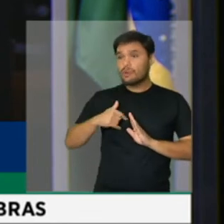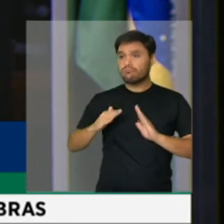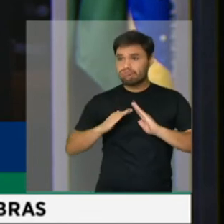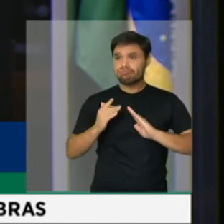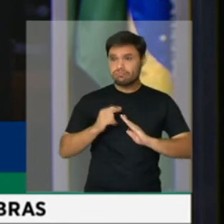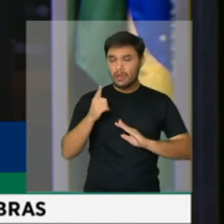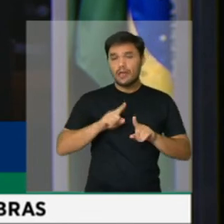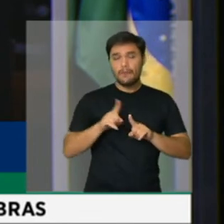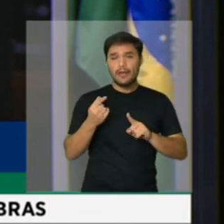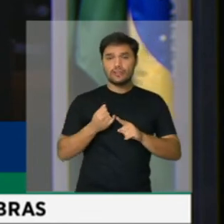PRIMEIRO DO ARTIGO 4 ° DA MEDIDA PROVISÓRIA. AINDA QUE